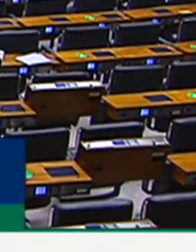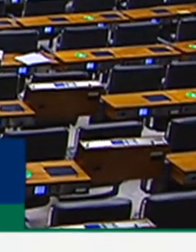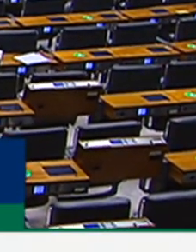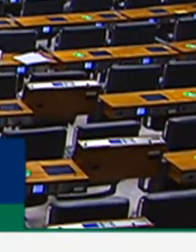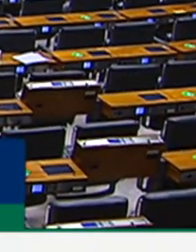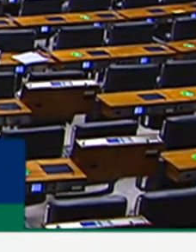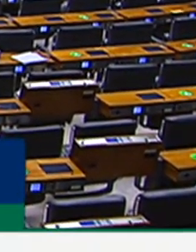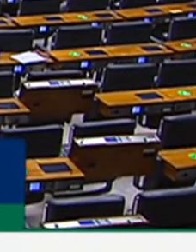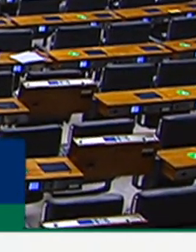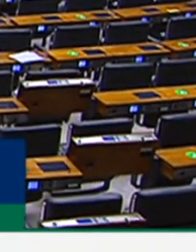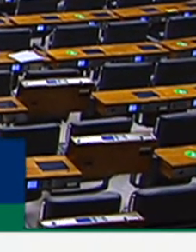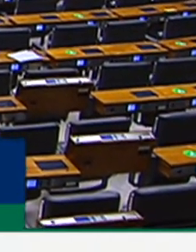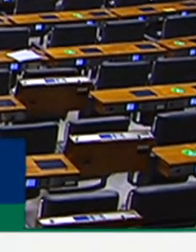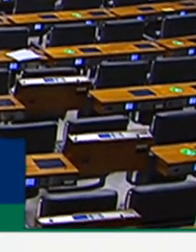DIFERENTEMENTE DOS 75% E 70% PROPOSTOS PELO RELATOR. O